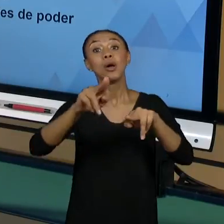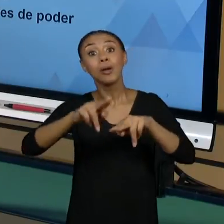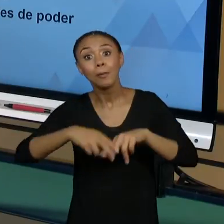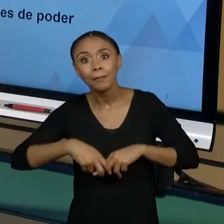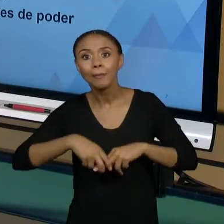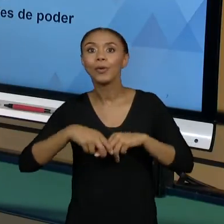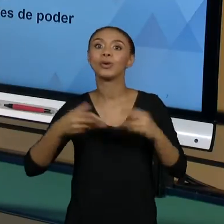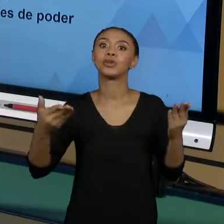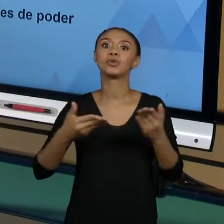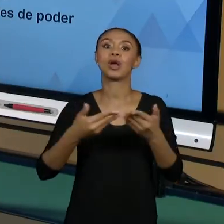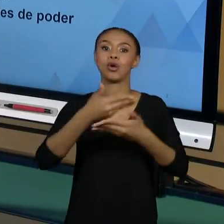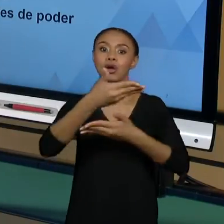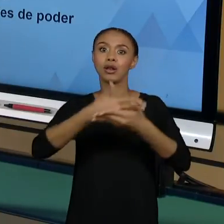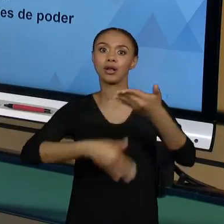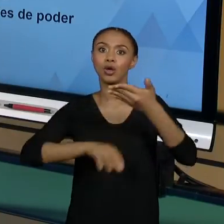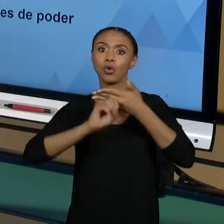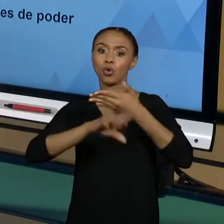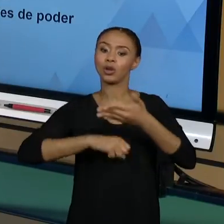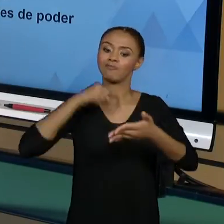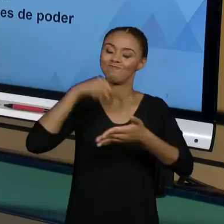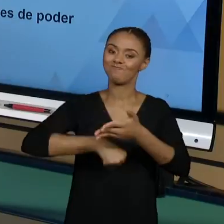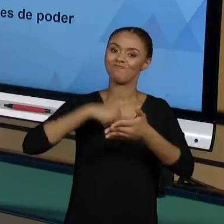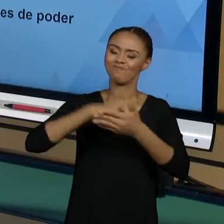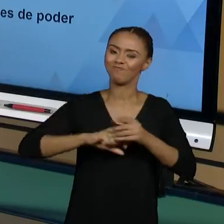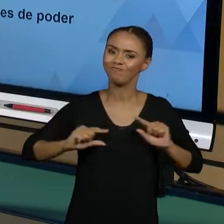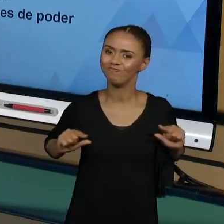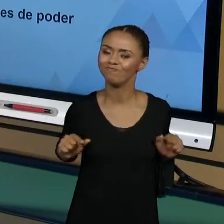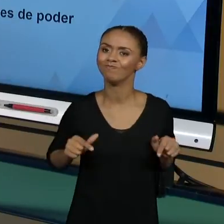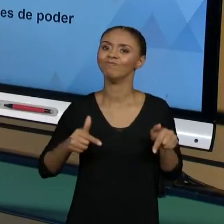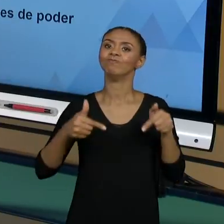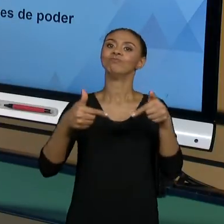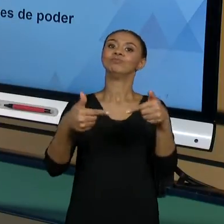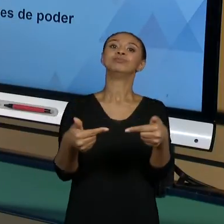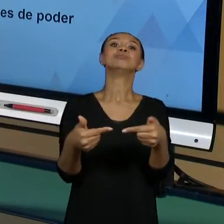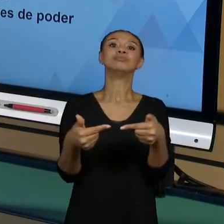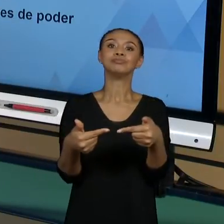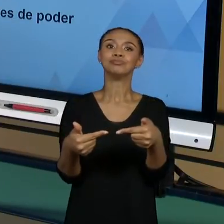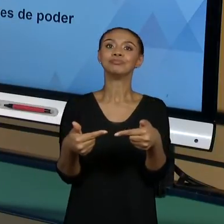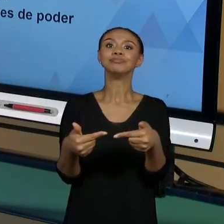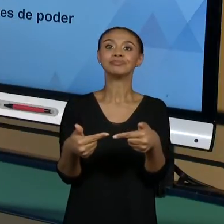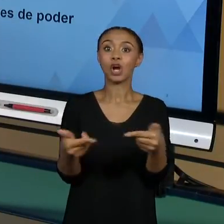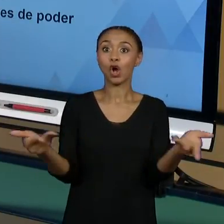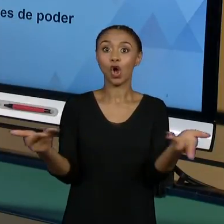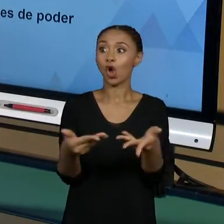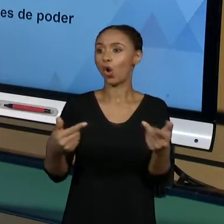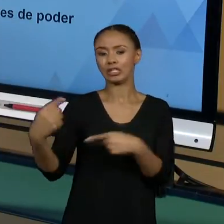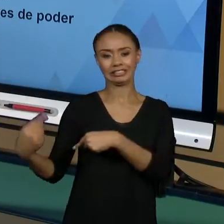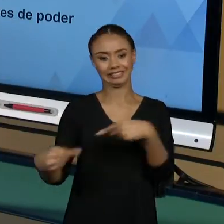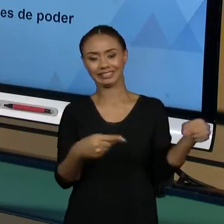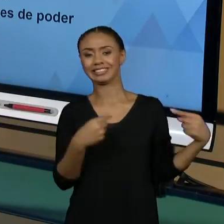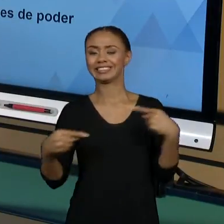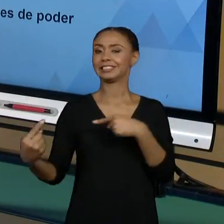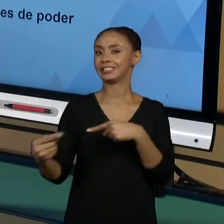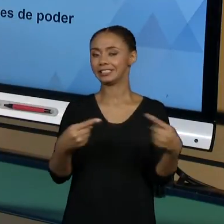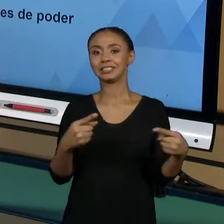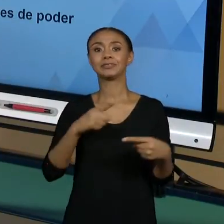IMPORTANTE, POR ISSO QUE O CURRÍCULO ESTÁ NA FLOR DAS DISCUSSÕES, ESTÁ AÍ NA AGENDA DOS DEBATES.